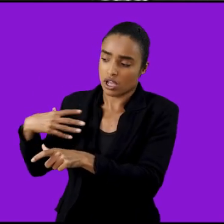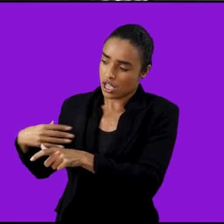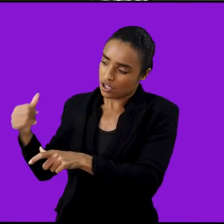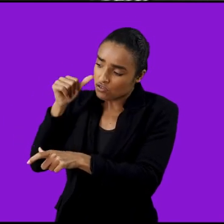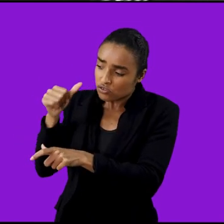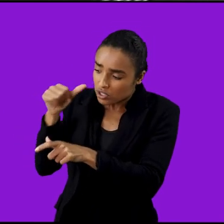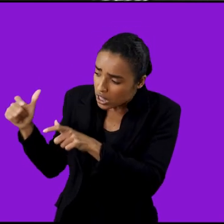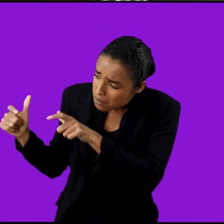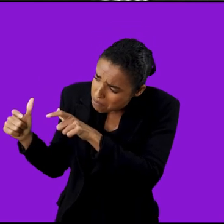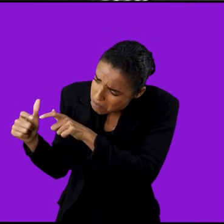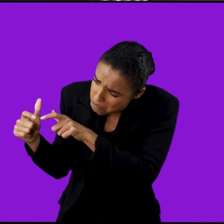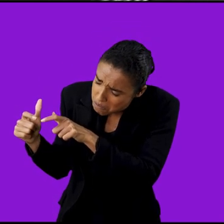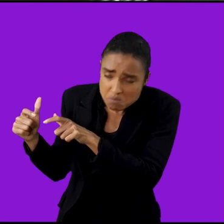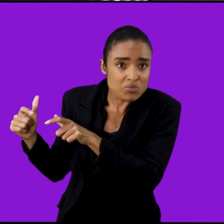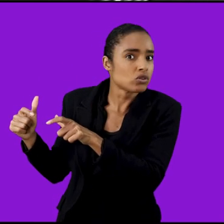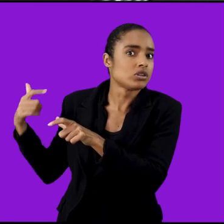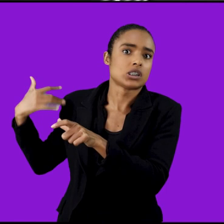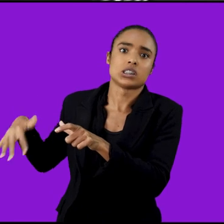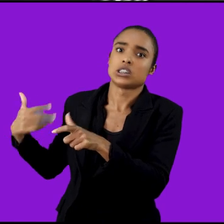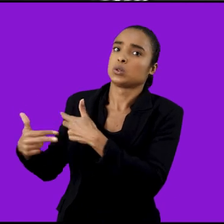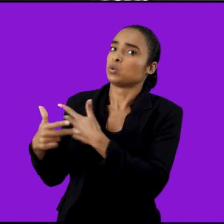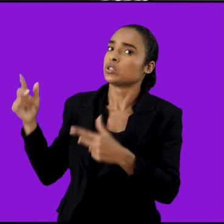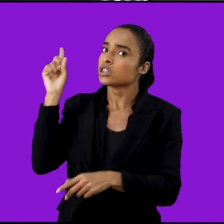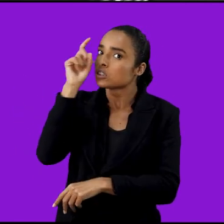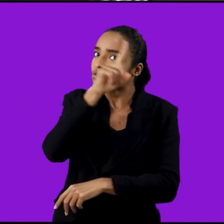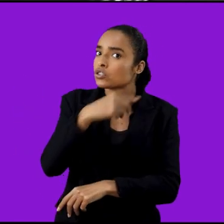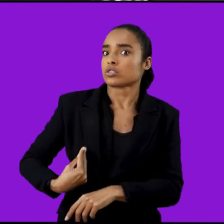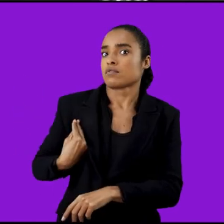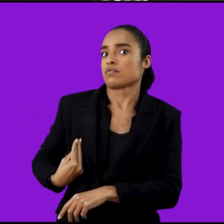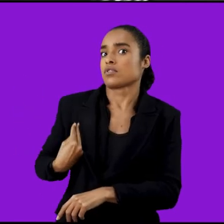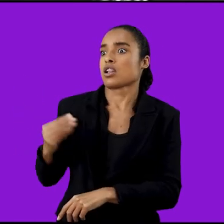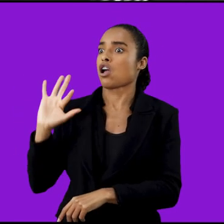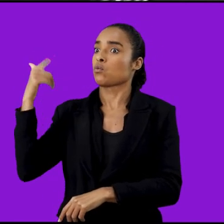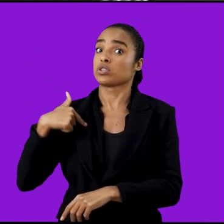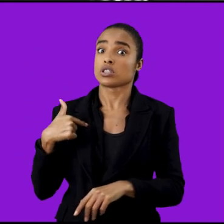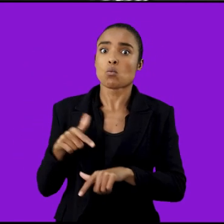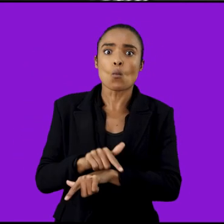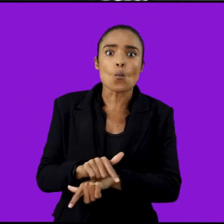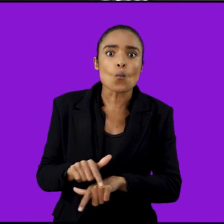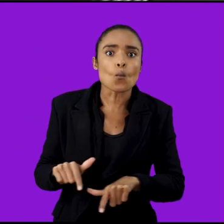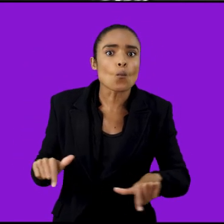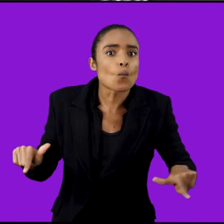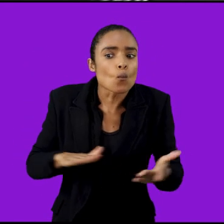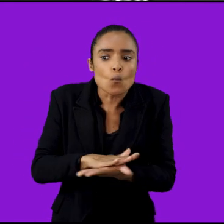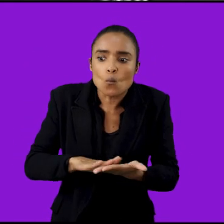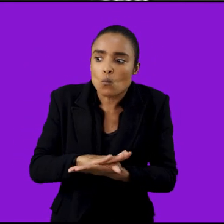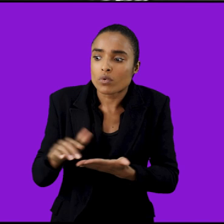aconteceu na minha vida. Você teve que recomeçar Tudo do zero. Como foi isso?